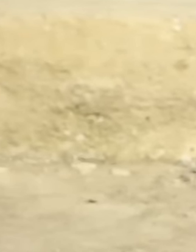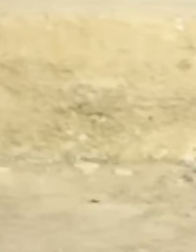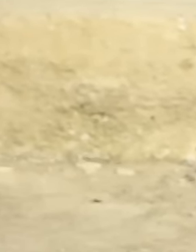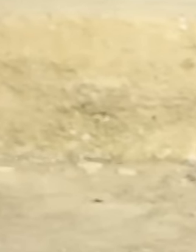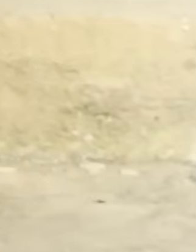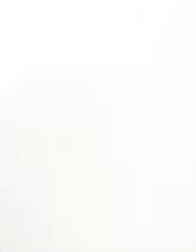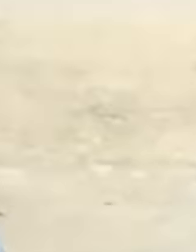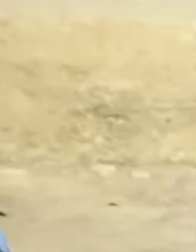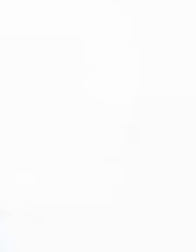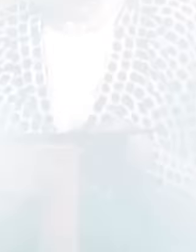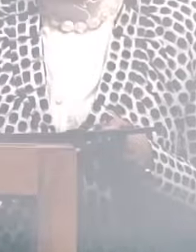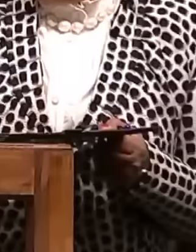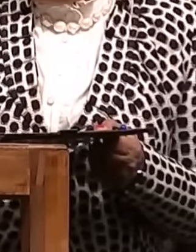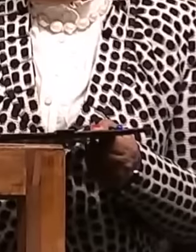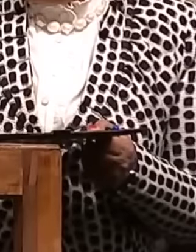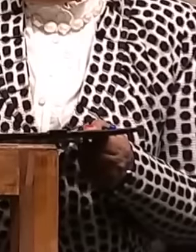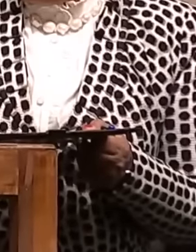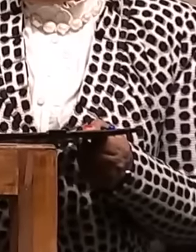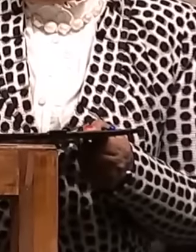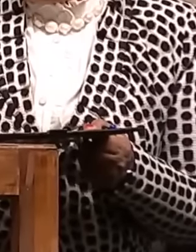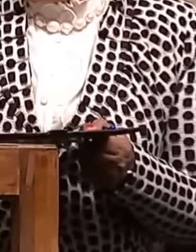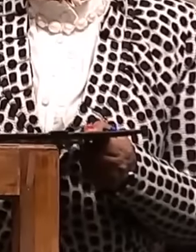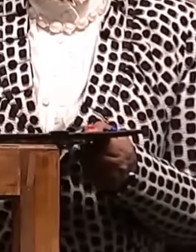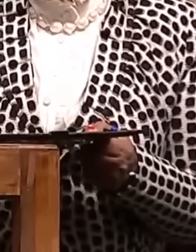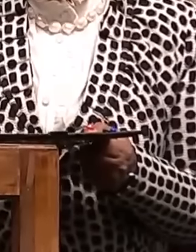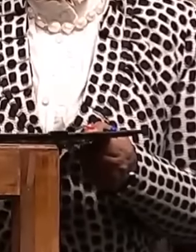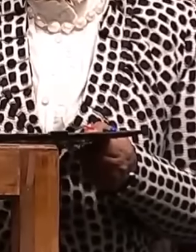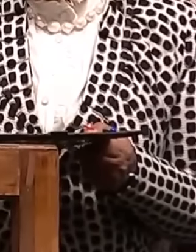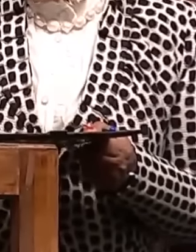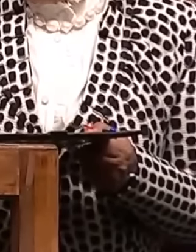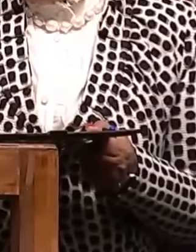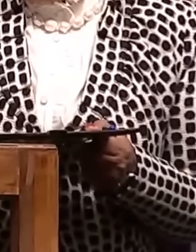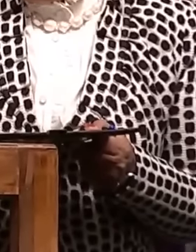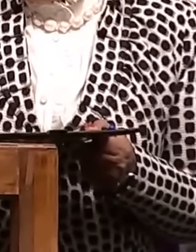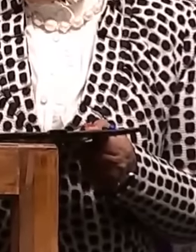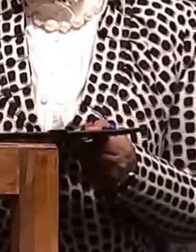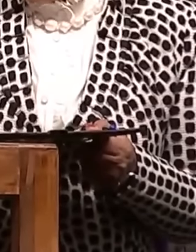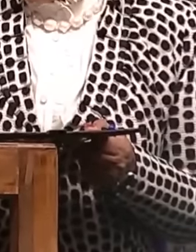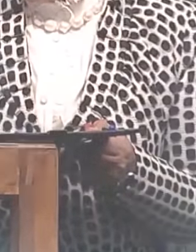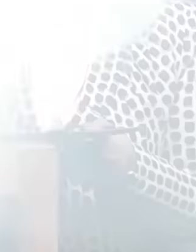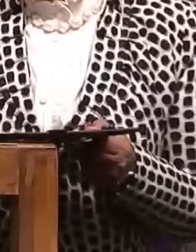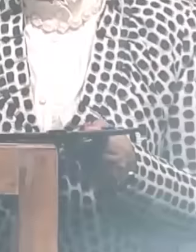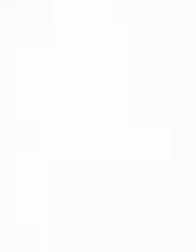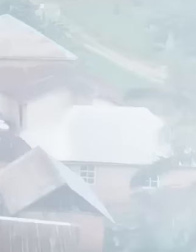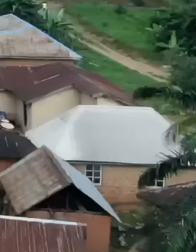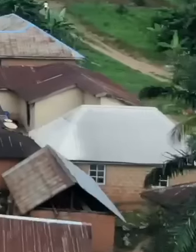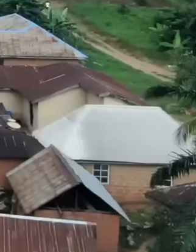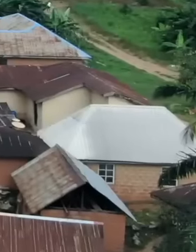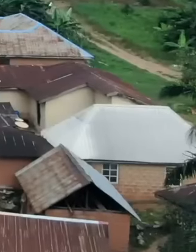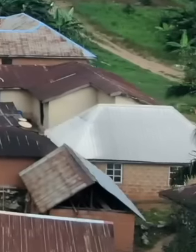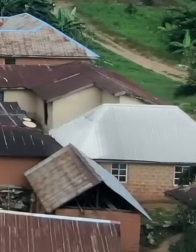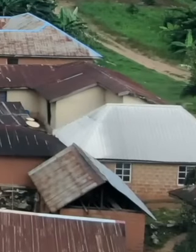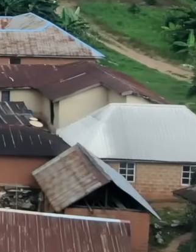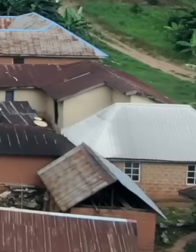constitucionales que le corresponde a todos los los originarios de México es importante